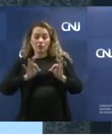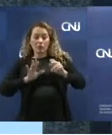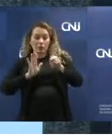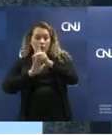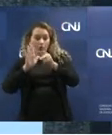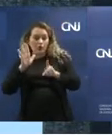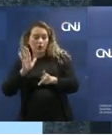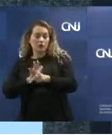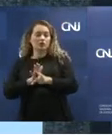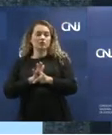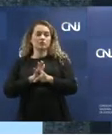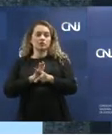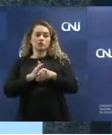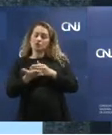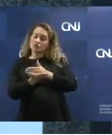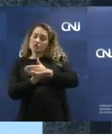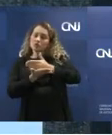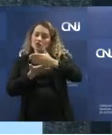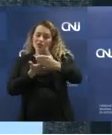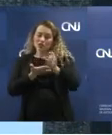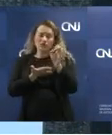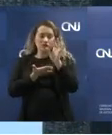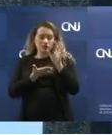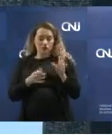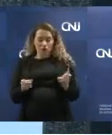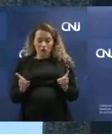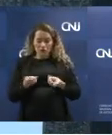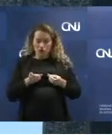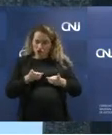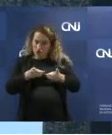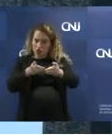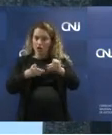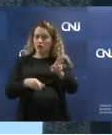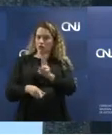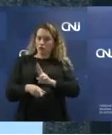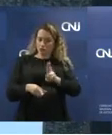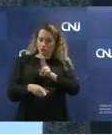100% digital, Balcão Virtual de PJ.